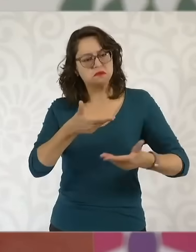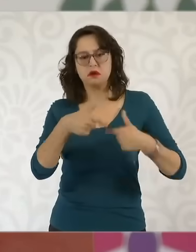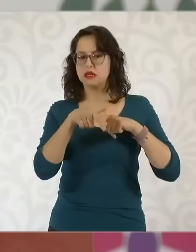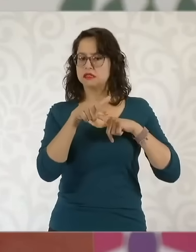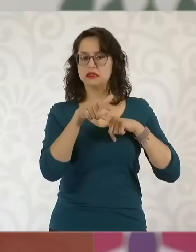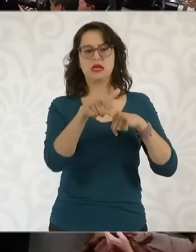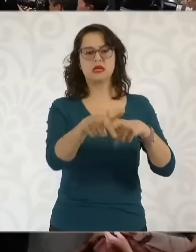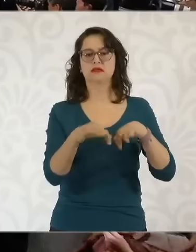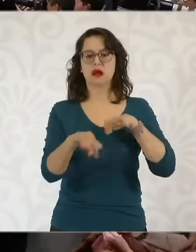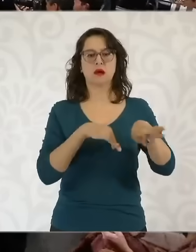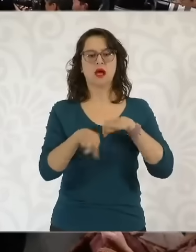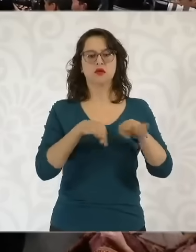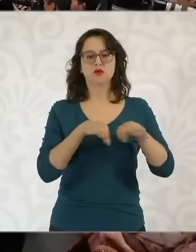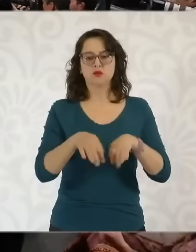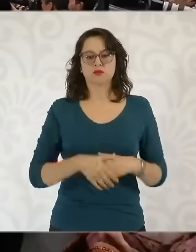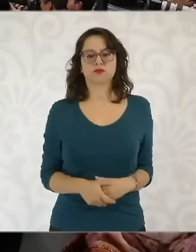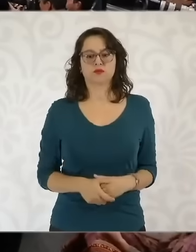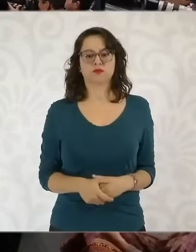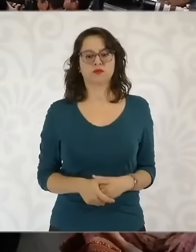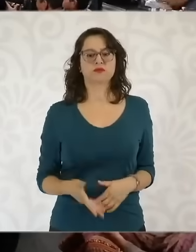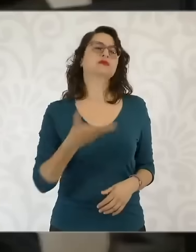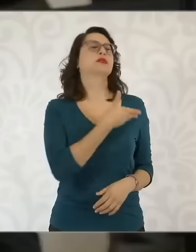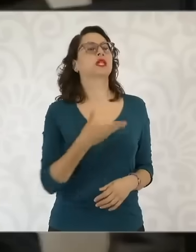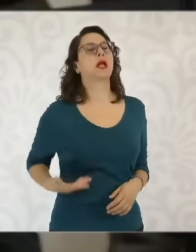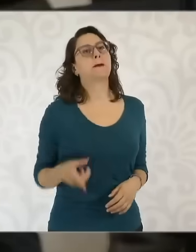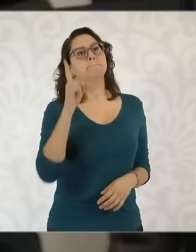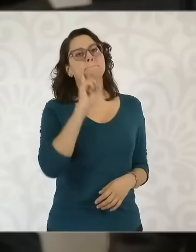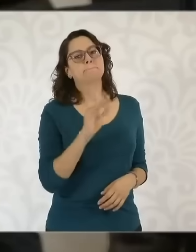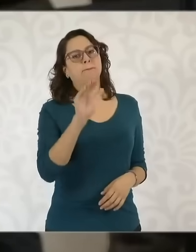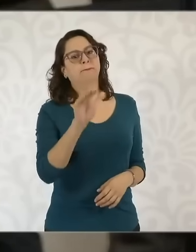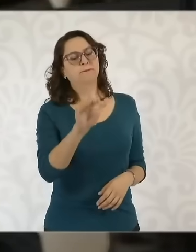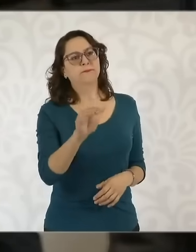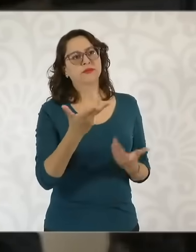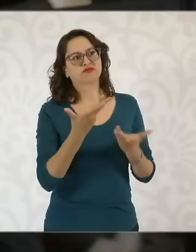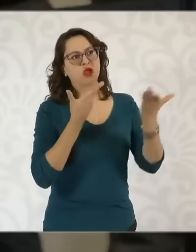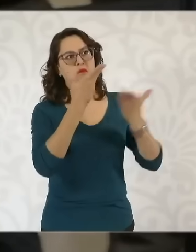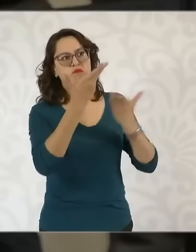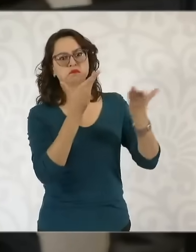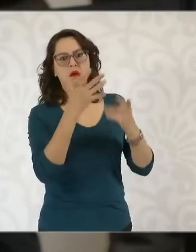trabajando. ¿Cuál considera, presidenta, que fue la clave para lograr el día de hoy este acuerdo?